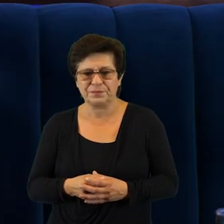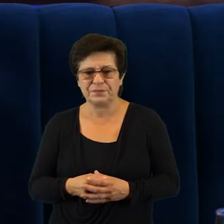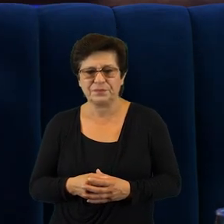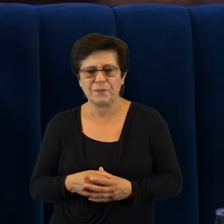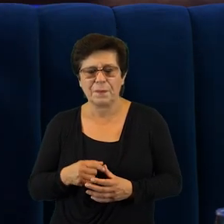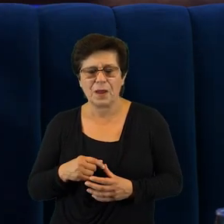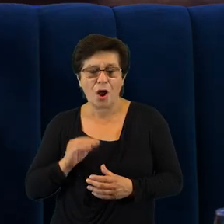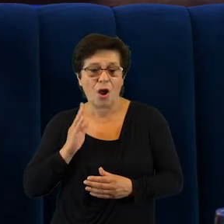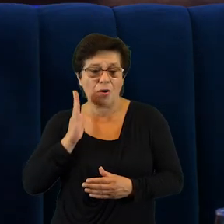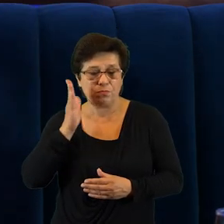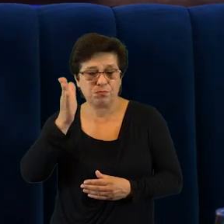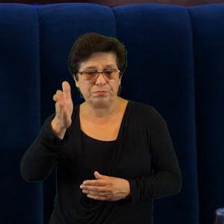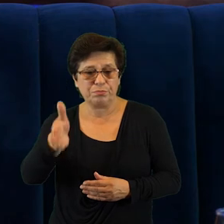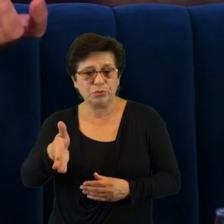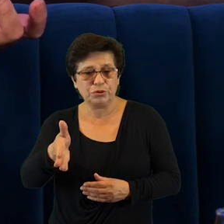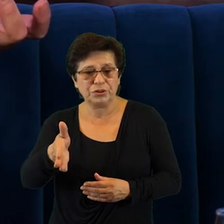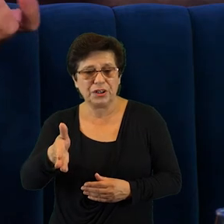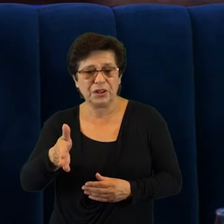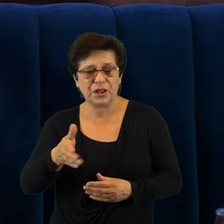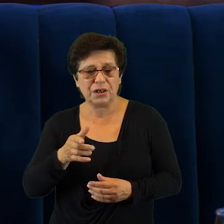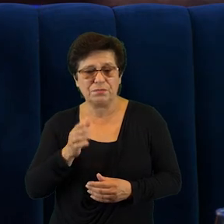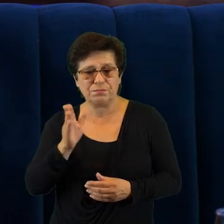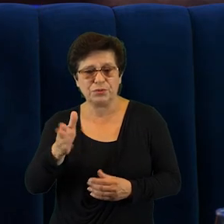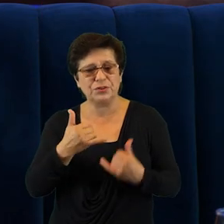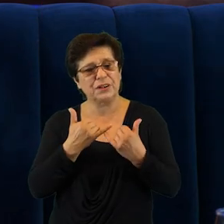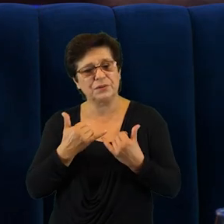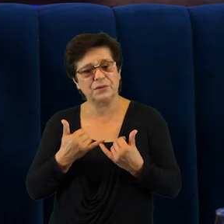Ale później to są te gesty mimo wszystko wspaniałe,